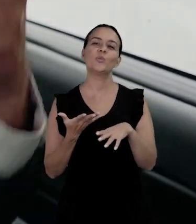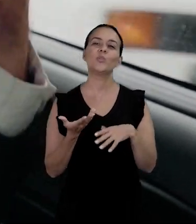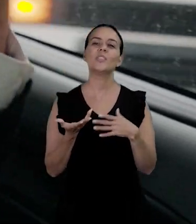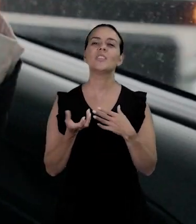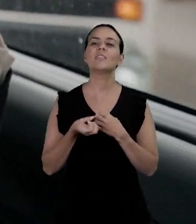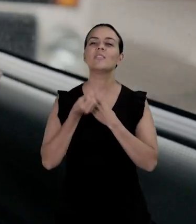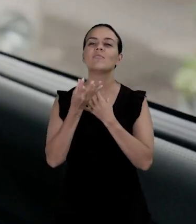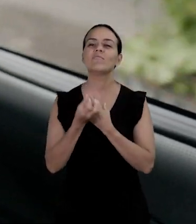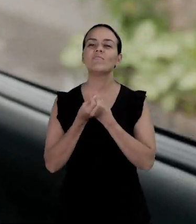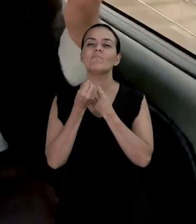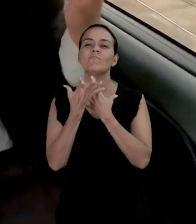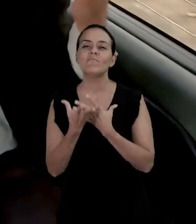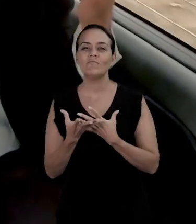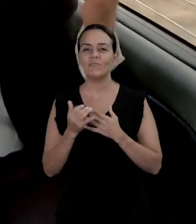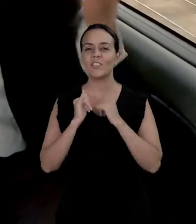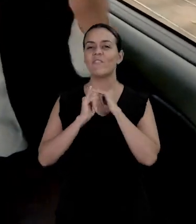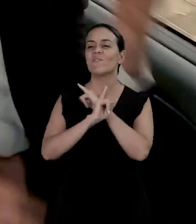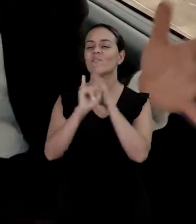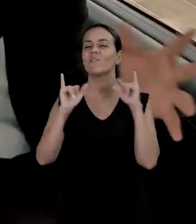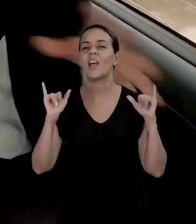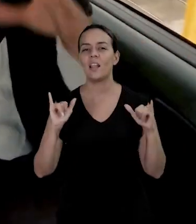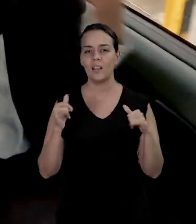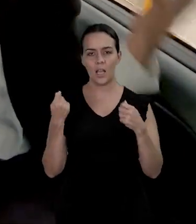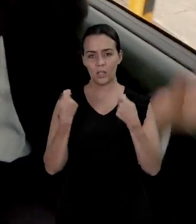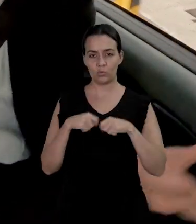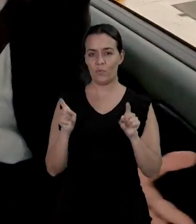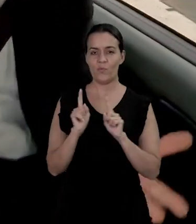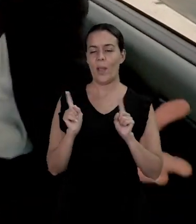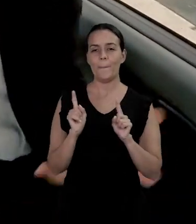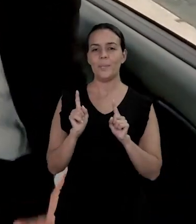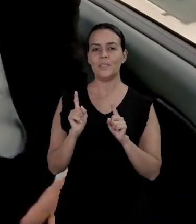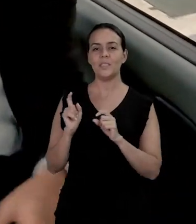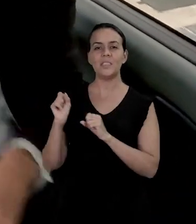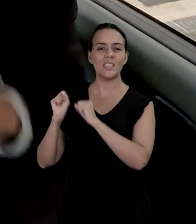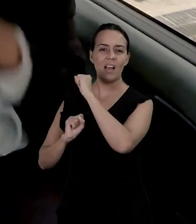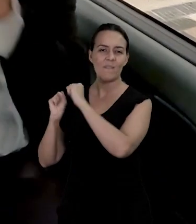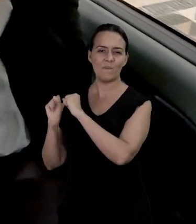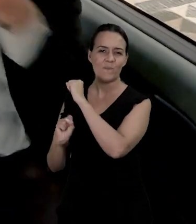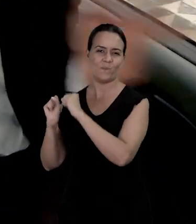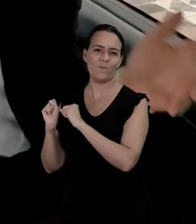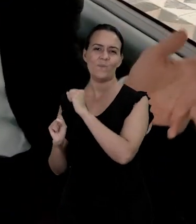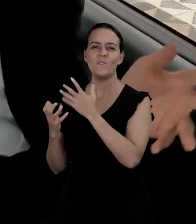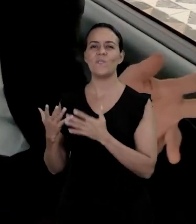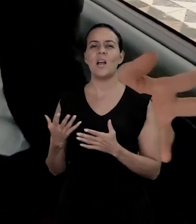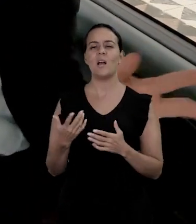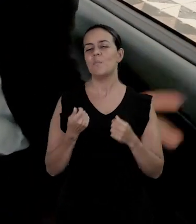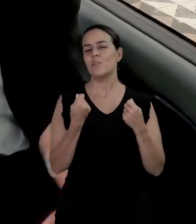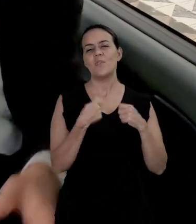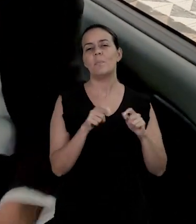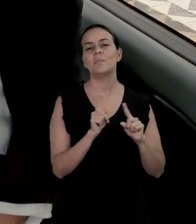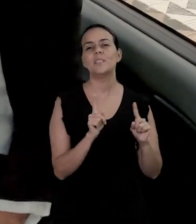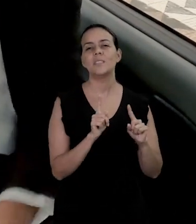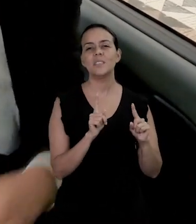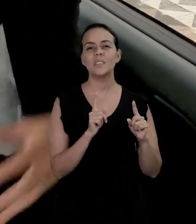que não ia precisar mais de mediação dos grandes meios de comunicação, que a indústria fonográfica não ia mandar mais em nada,